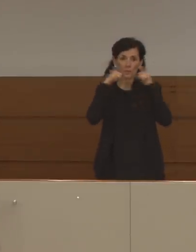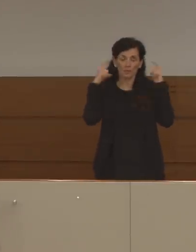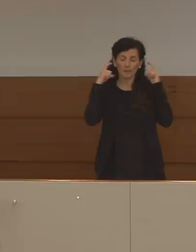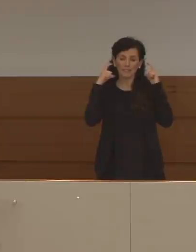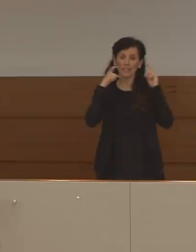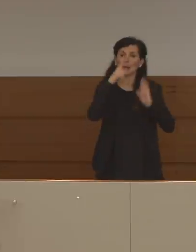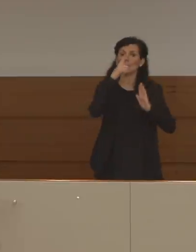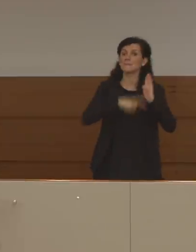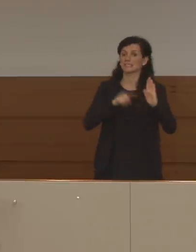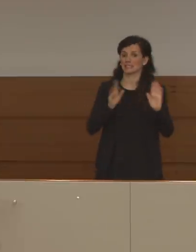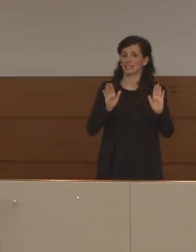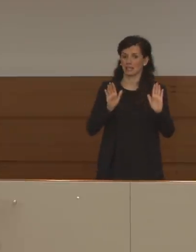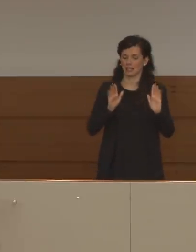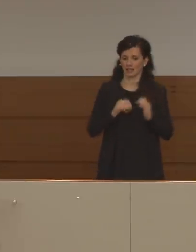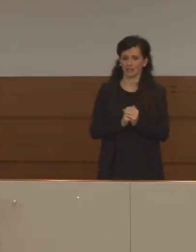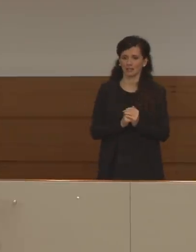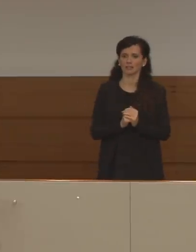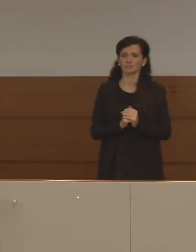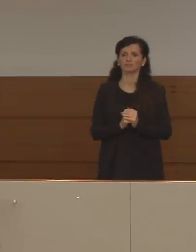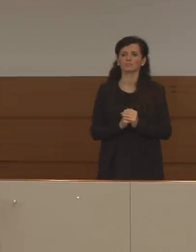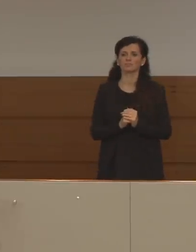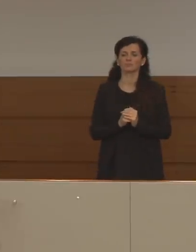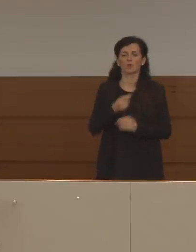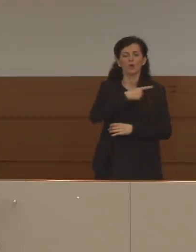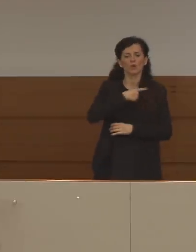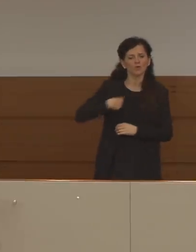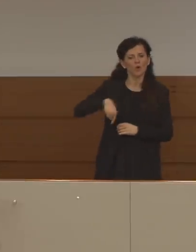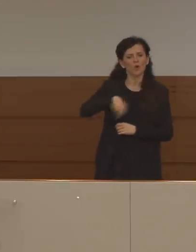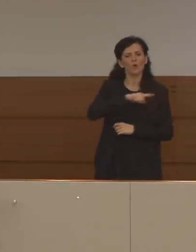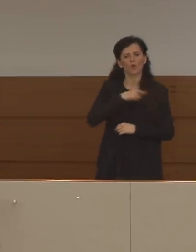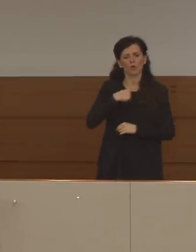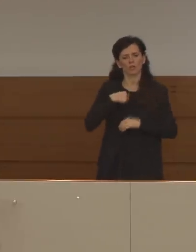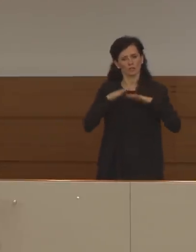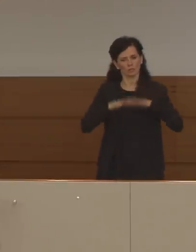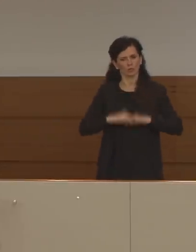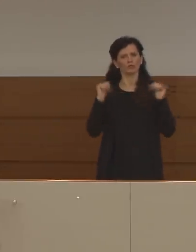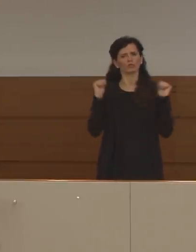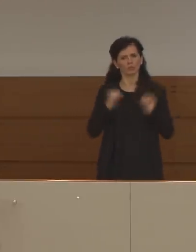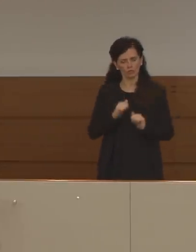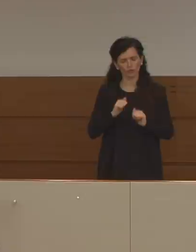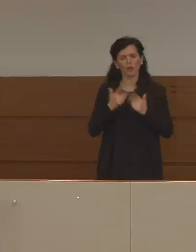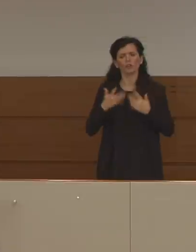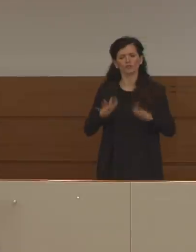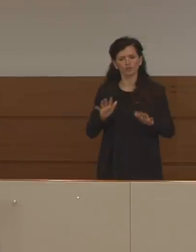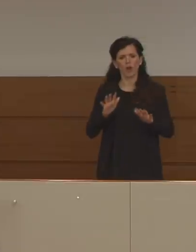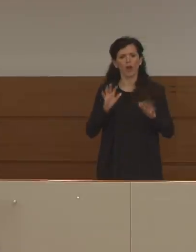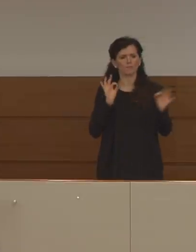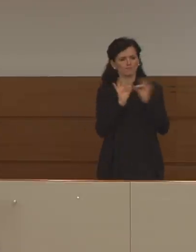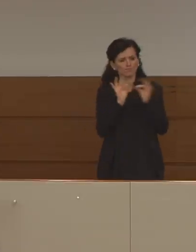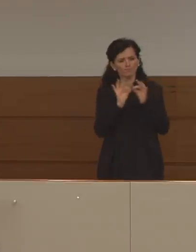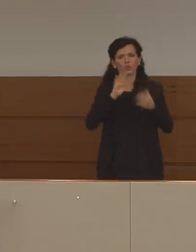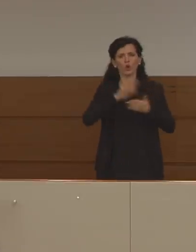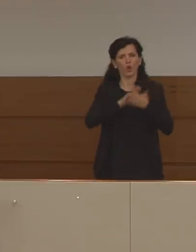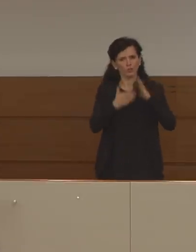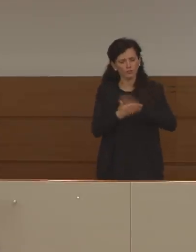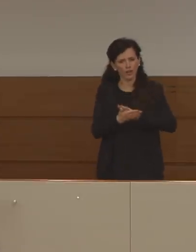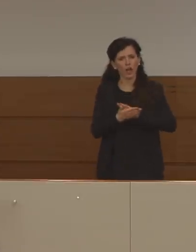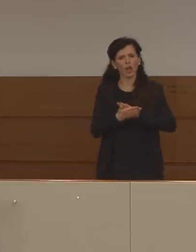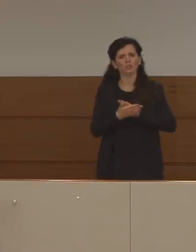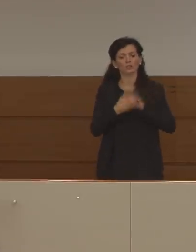noi abbiamo effettuato contratti, contrattualizzato mascherine per oltre